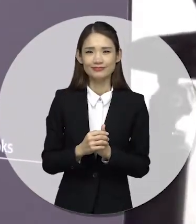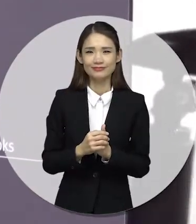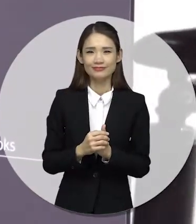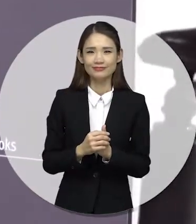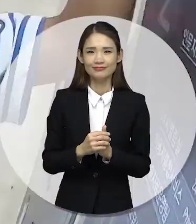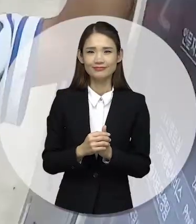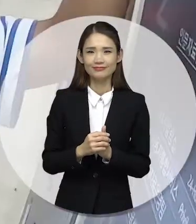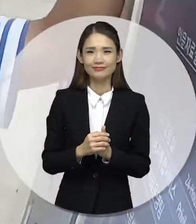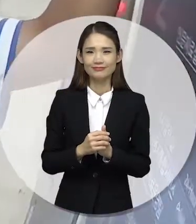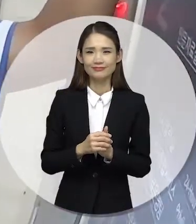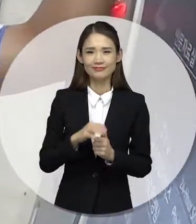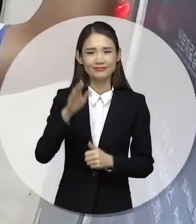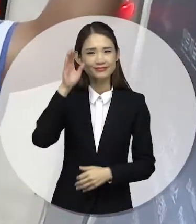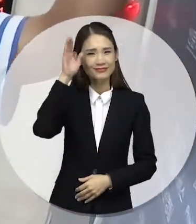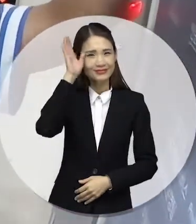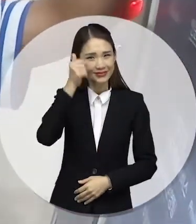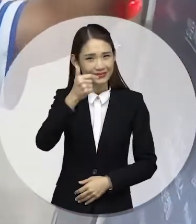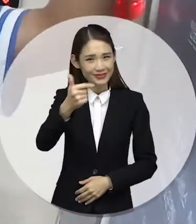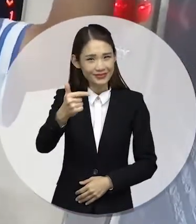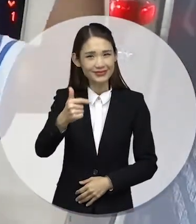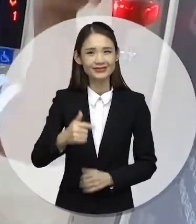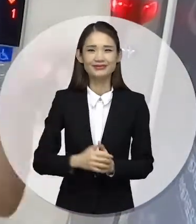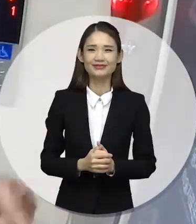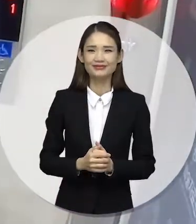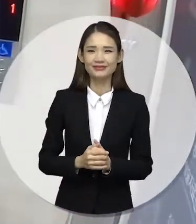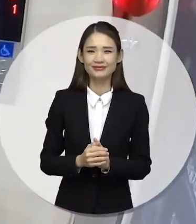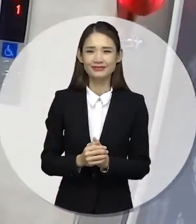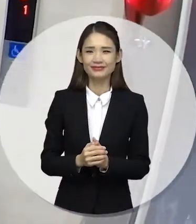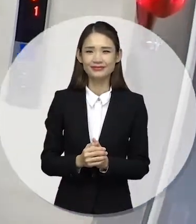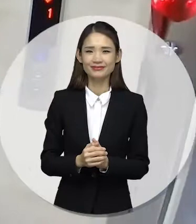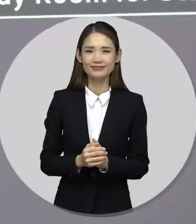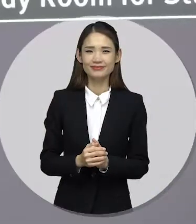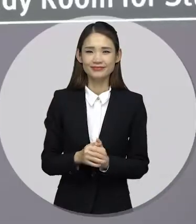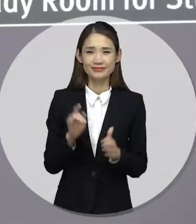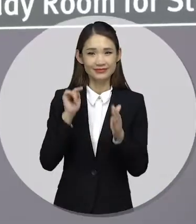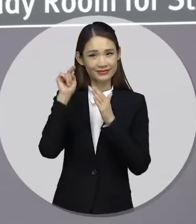김한솔 : 와, 엄청 궁금하다. / 김소희 : 그래, 기대된다, 가자! /김한솔 : 좋아.